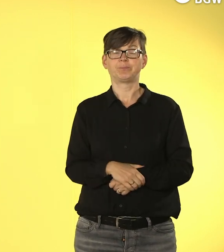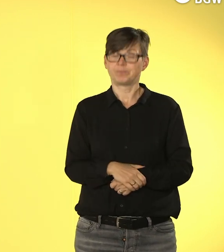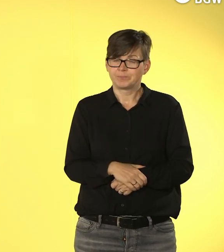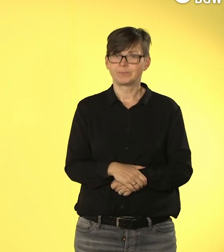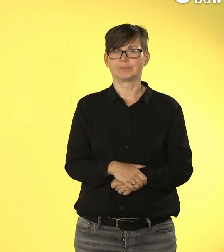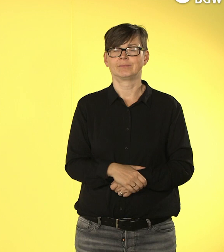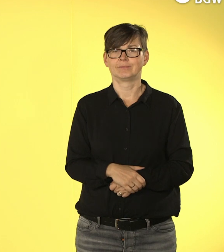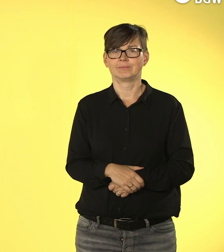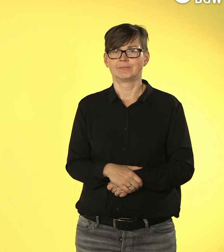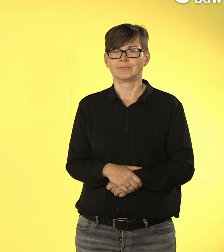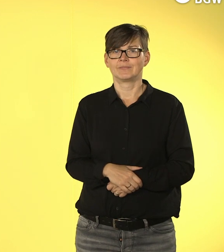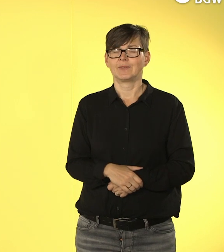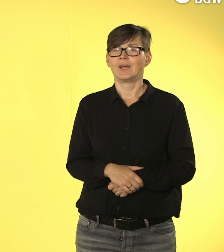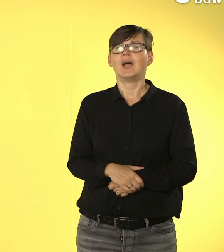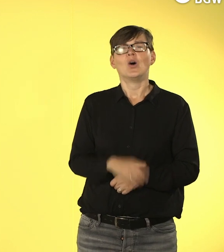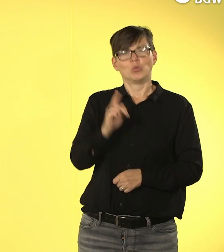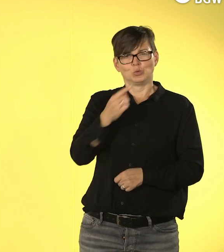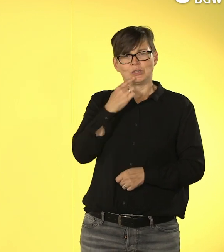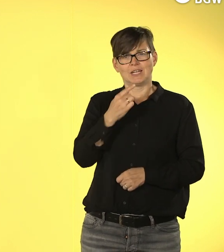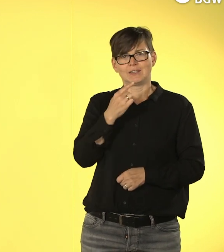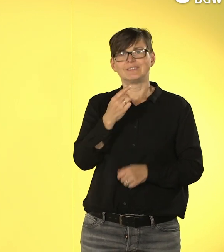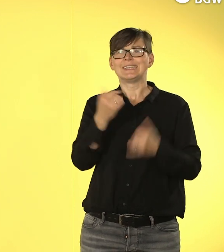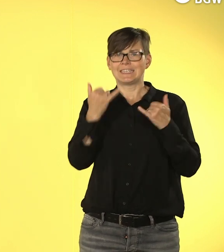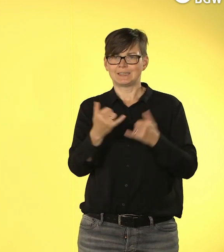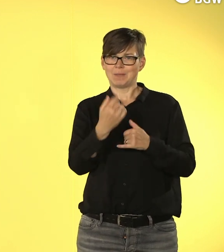Zwei Generationen möchte ich hier mal rausnehmen.